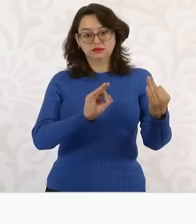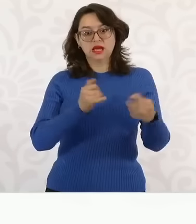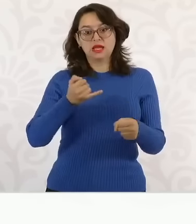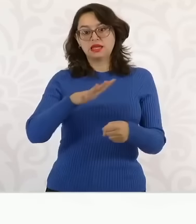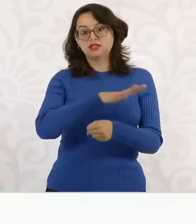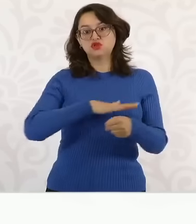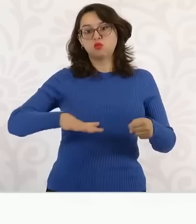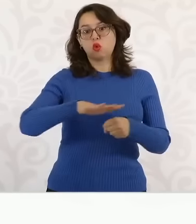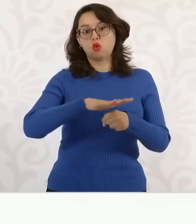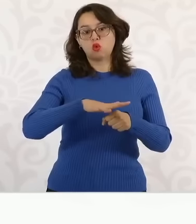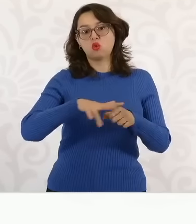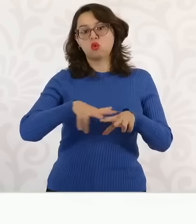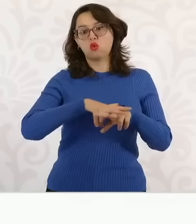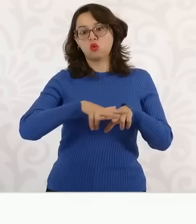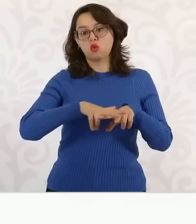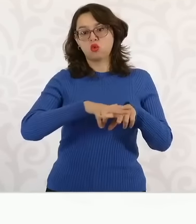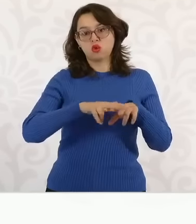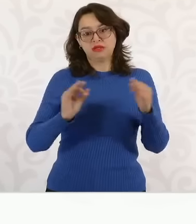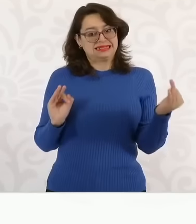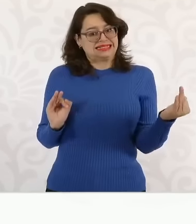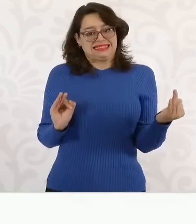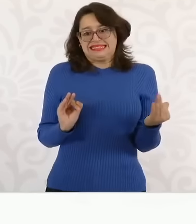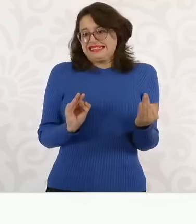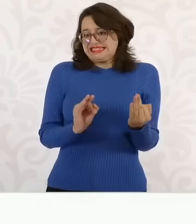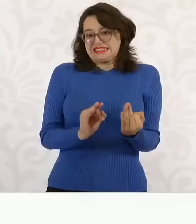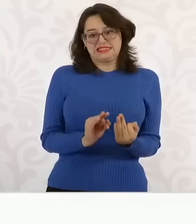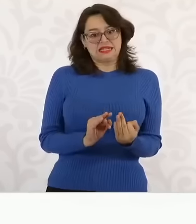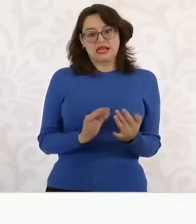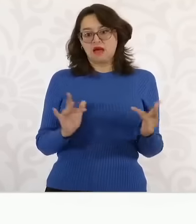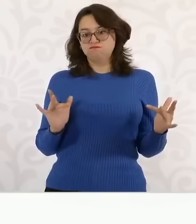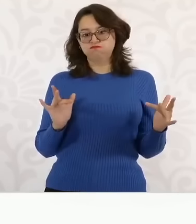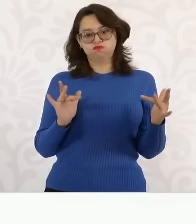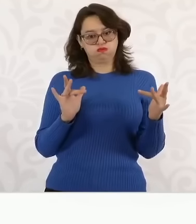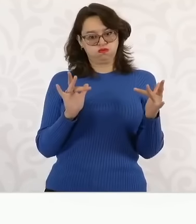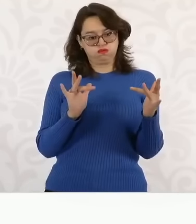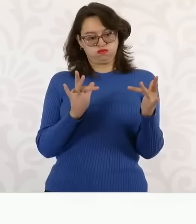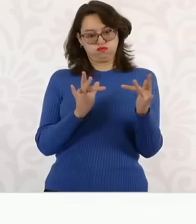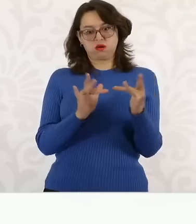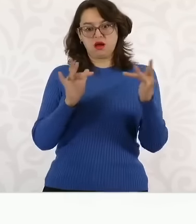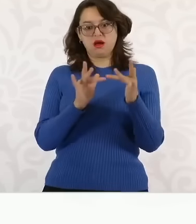Teuantepec. ¿Qué significa esto? Que estamos sanada de conectar ambas infraestructuras.